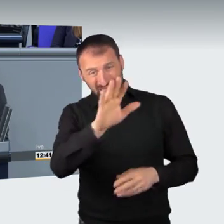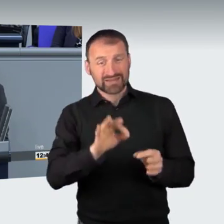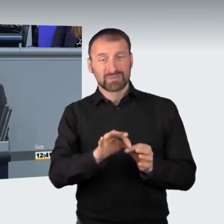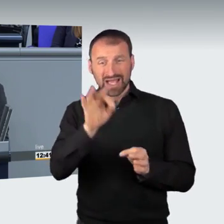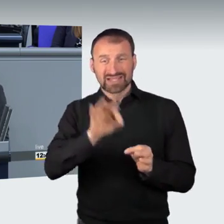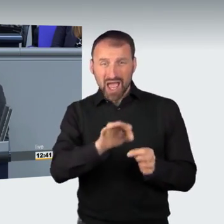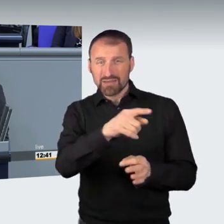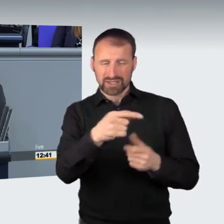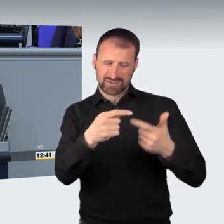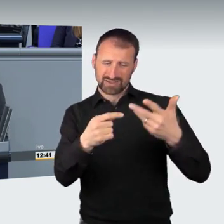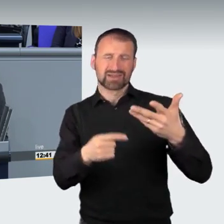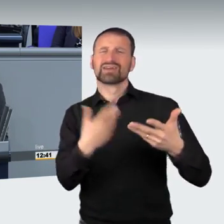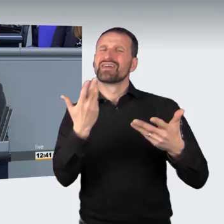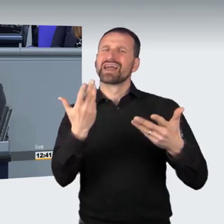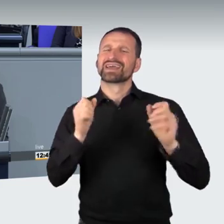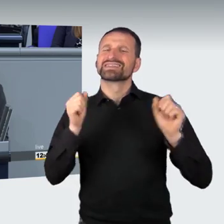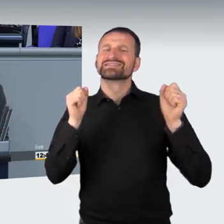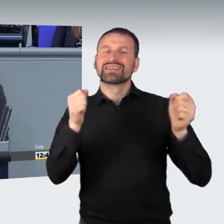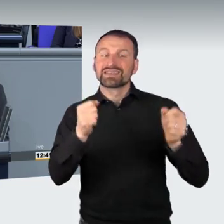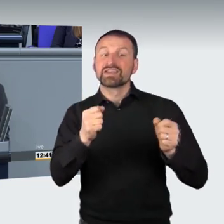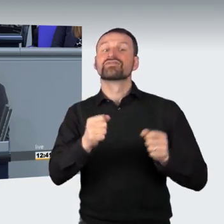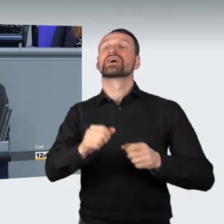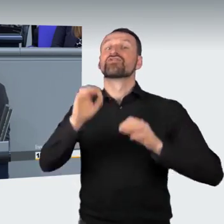75 Menschen für eine Wohnung anstehen. Deswegen brauchen wir